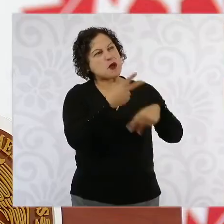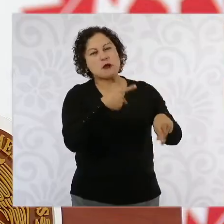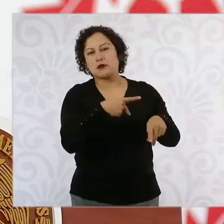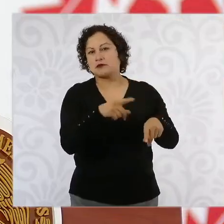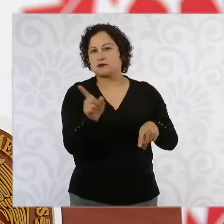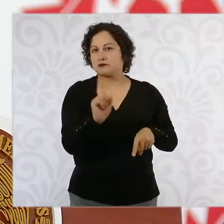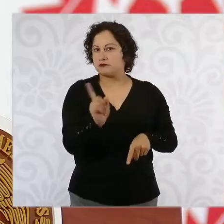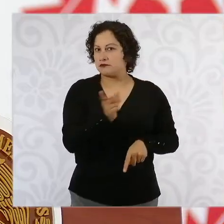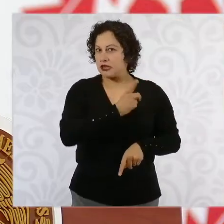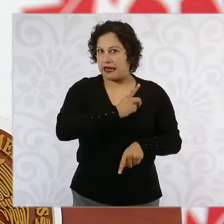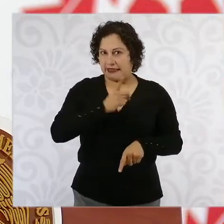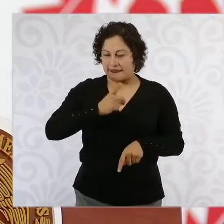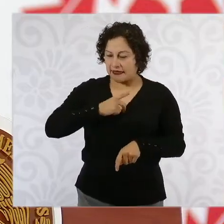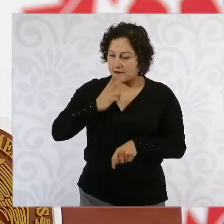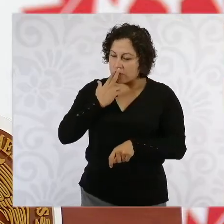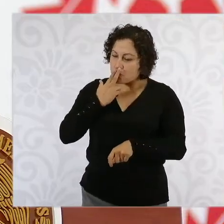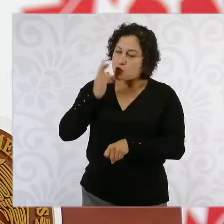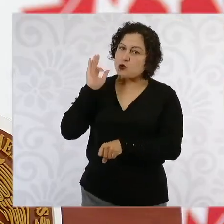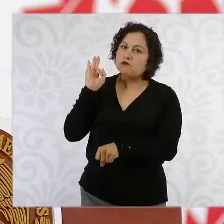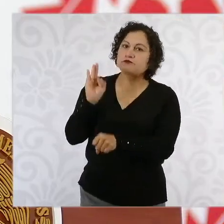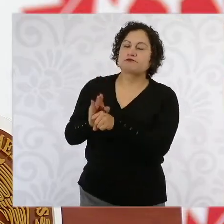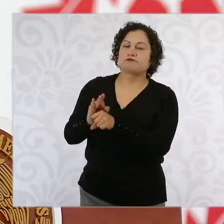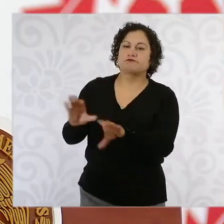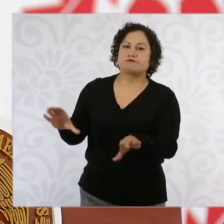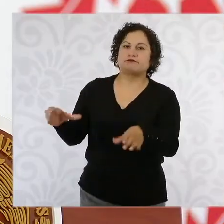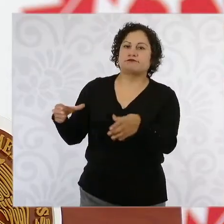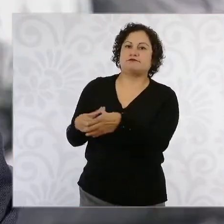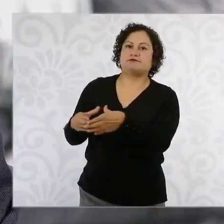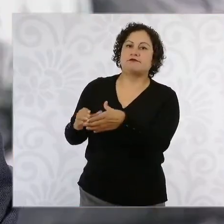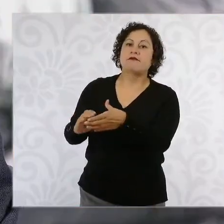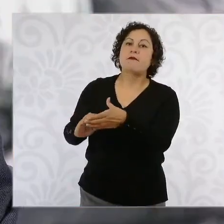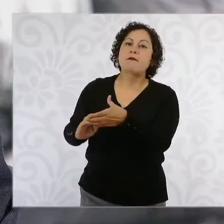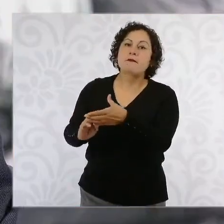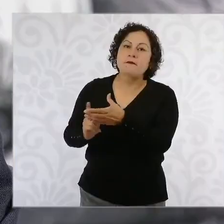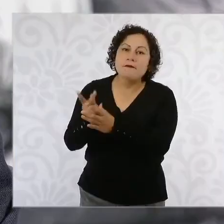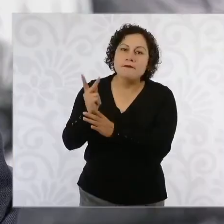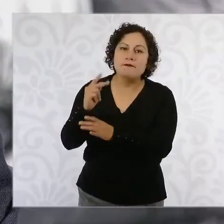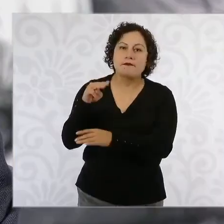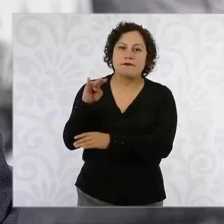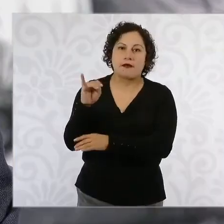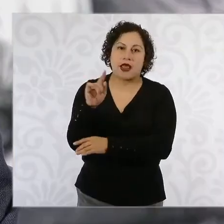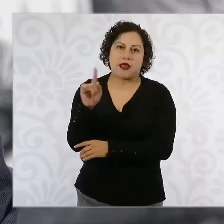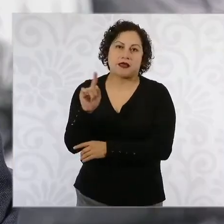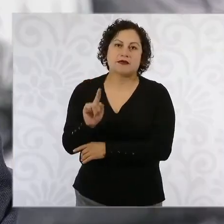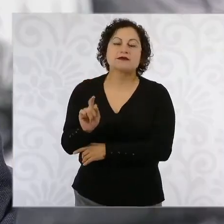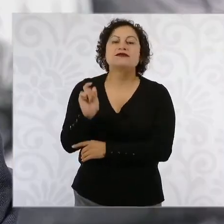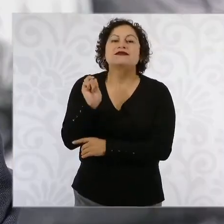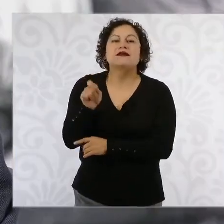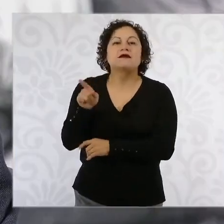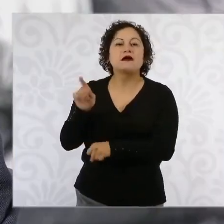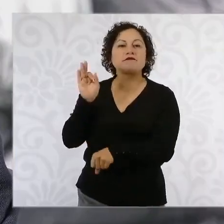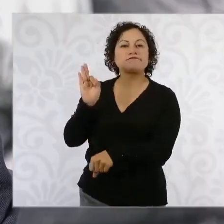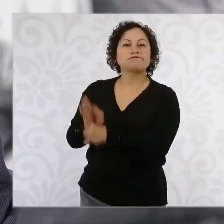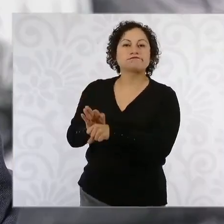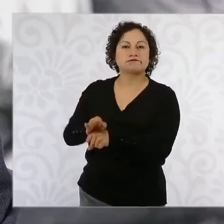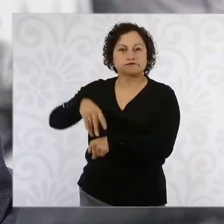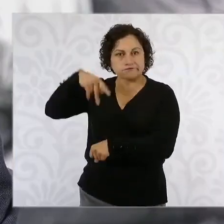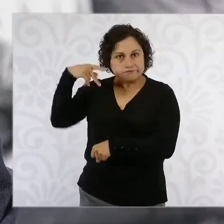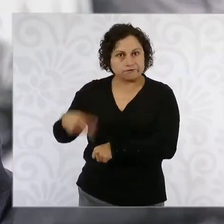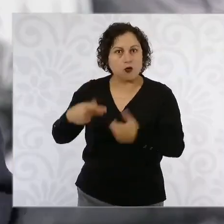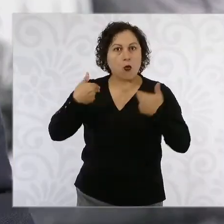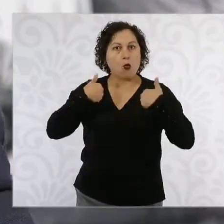país sino defender un patrimonio de la humanidad le estamos haciendo un bien a la humanidad a la